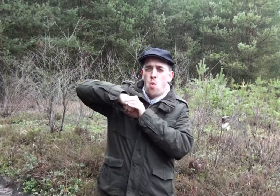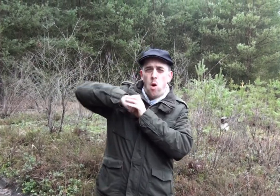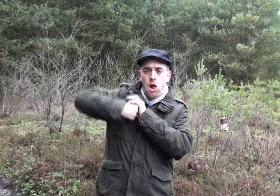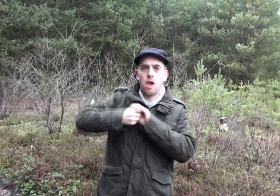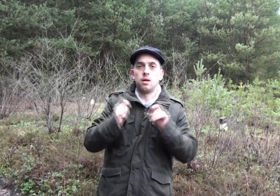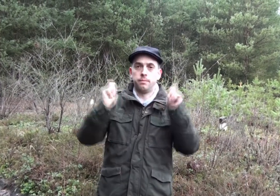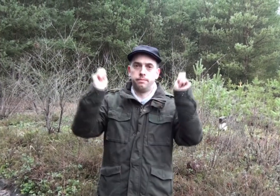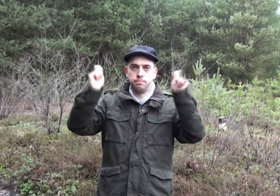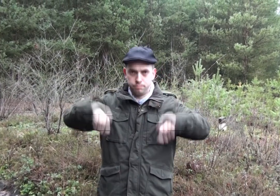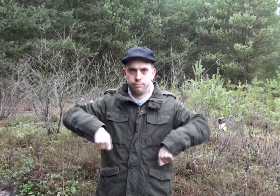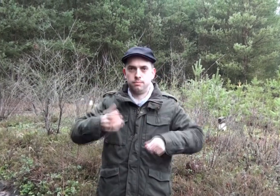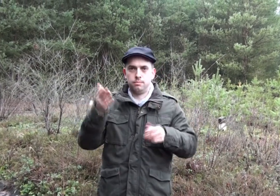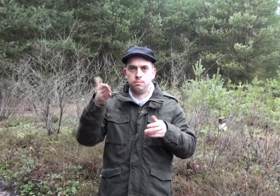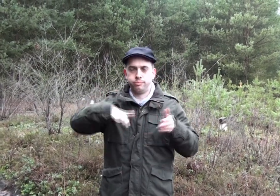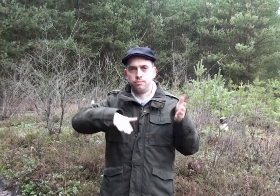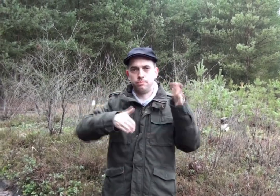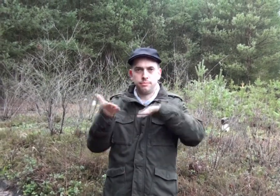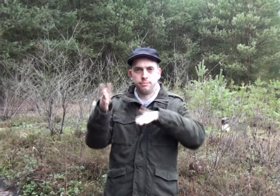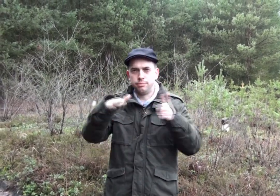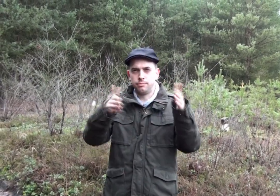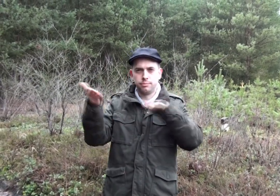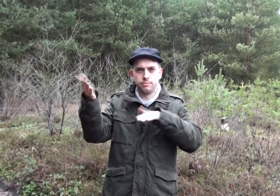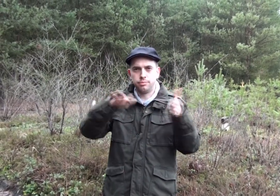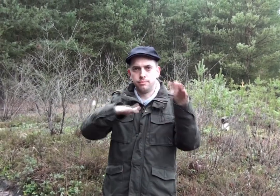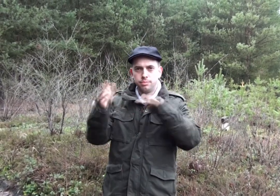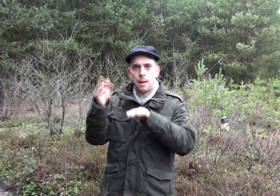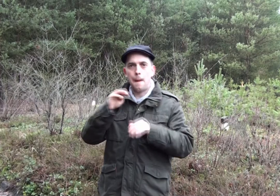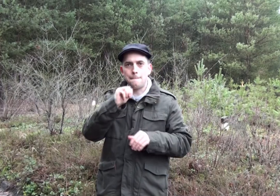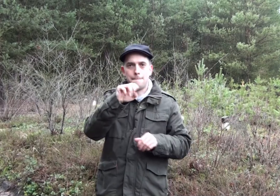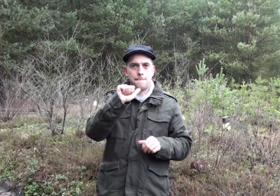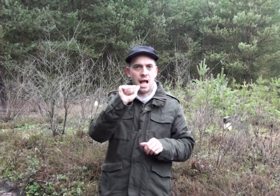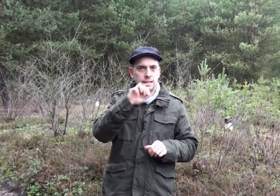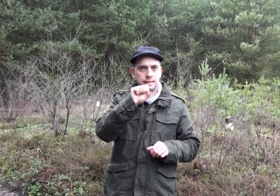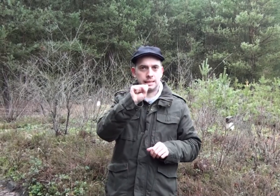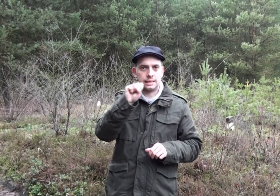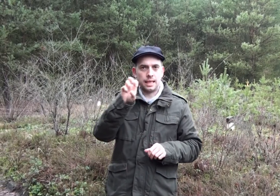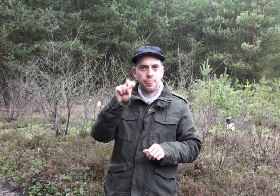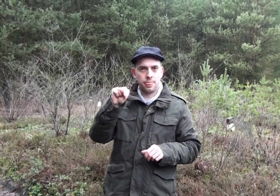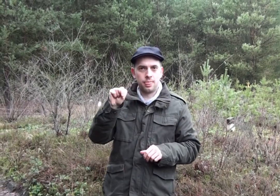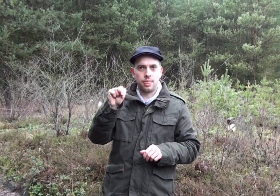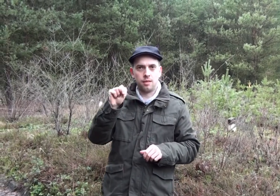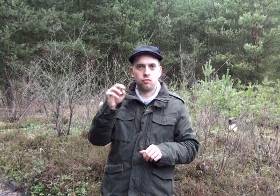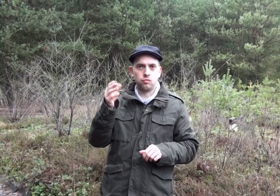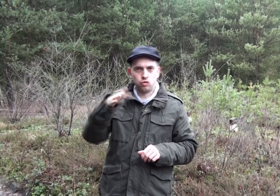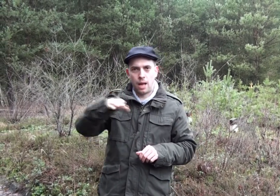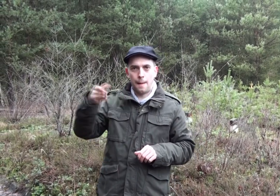Völlige Überfüllung des Lagers. Beginn des Massensterbens.